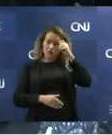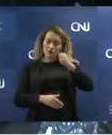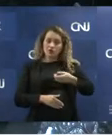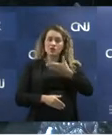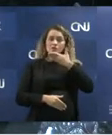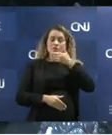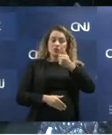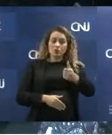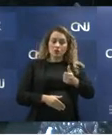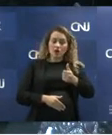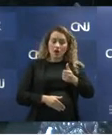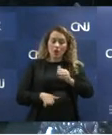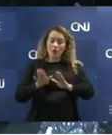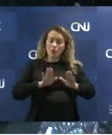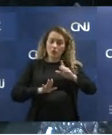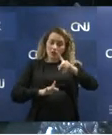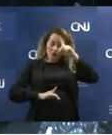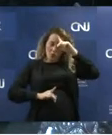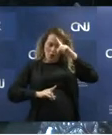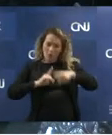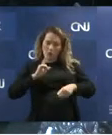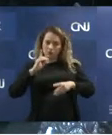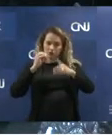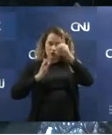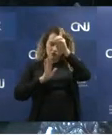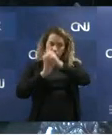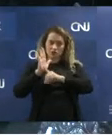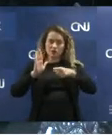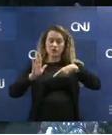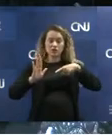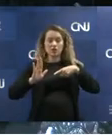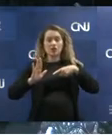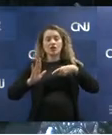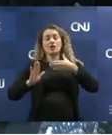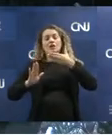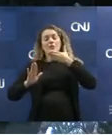no direito de demandar que possa comprometer projetos considerados relevantes para a infraestrutura